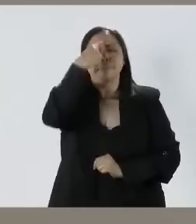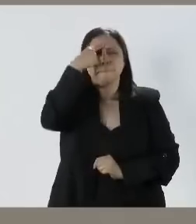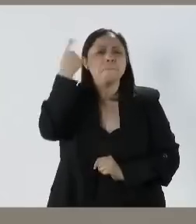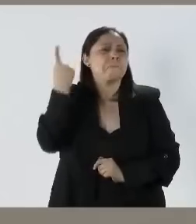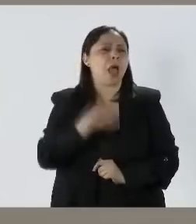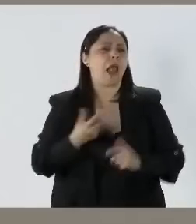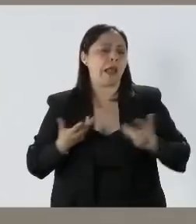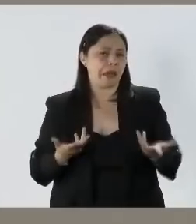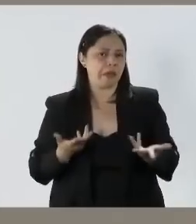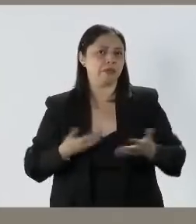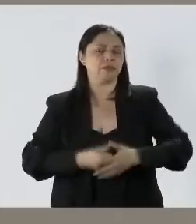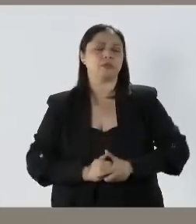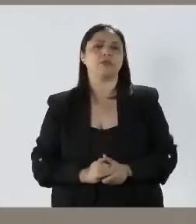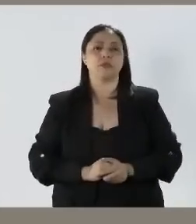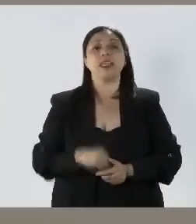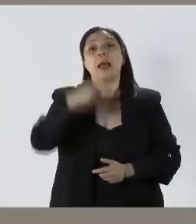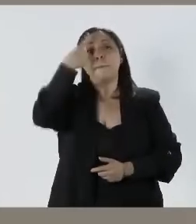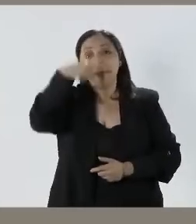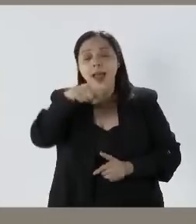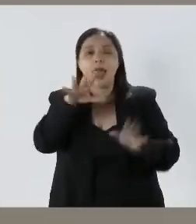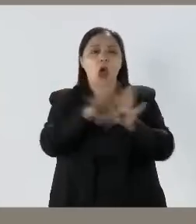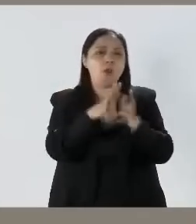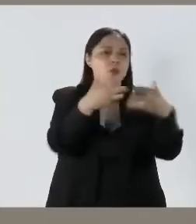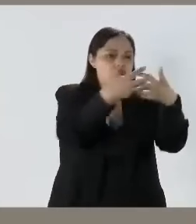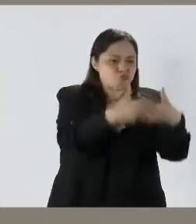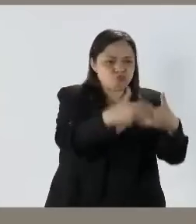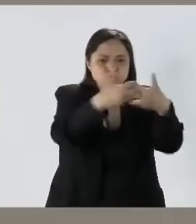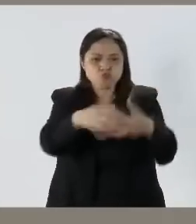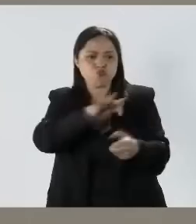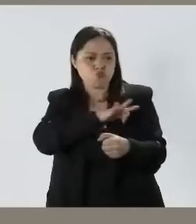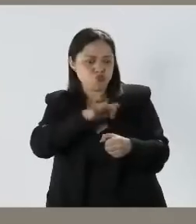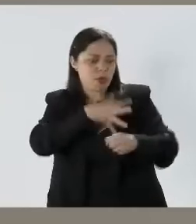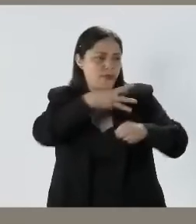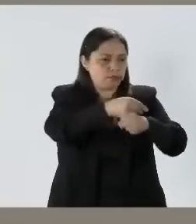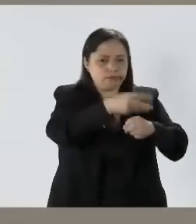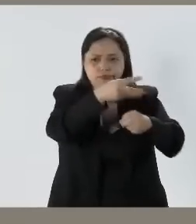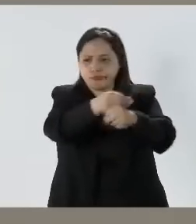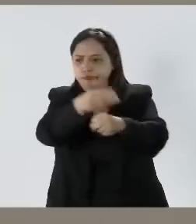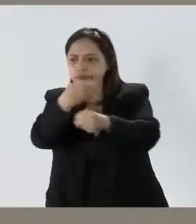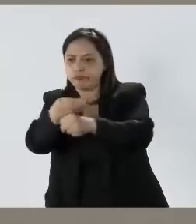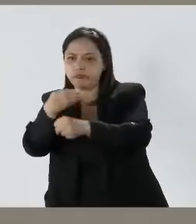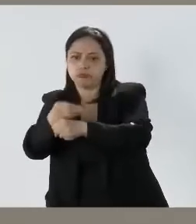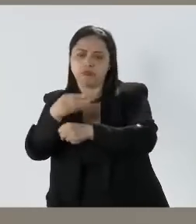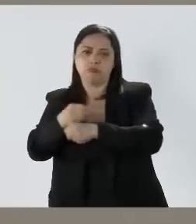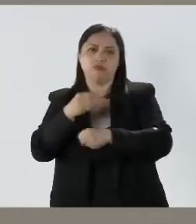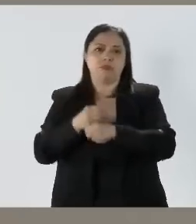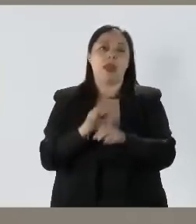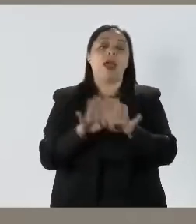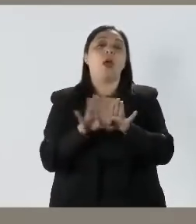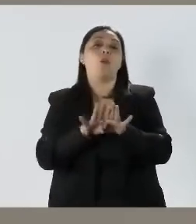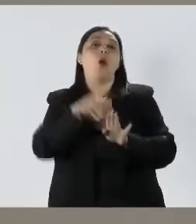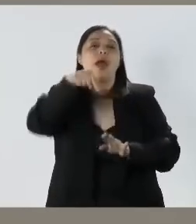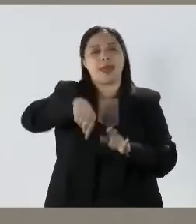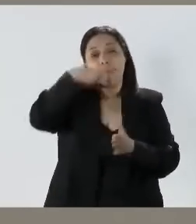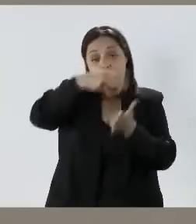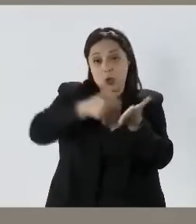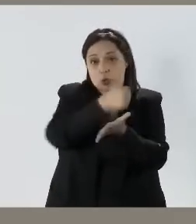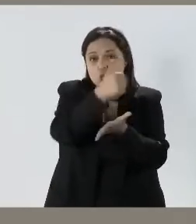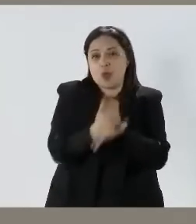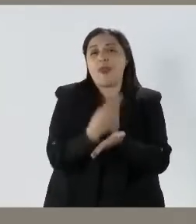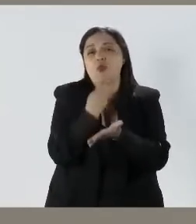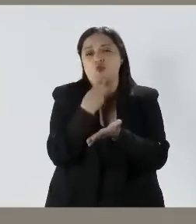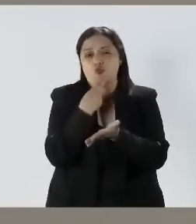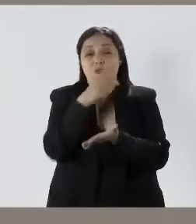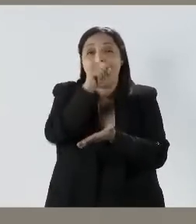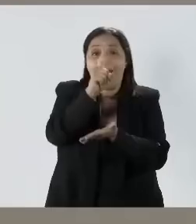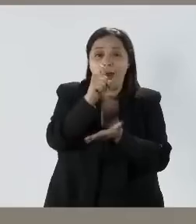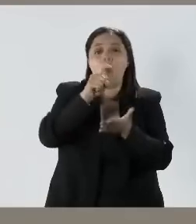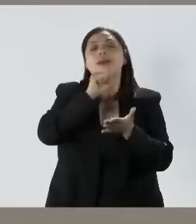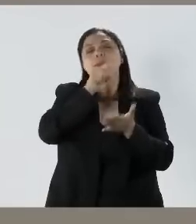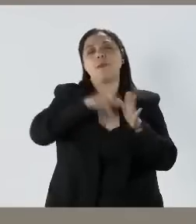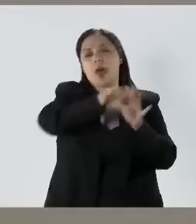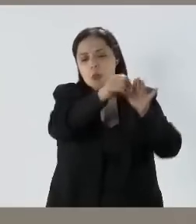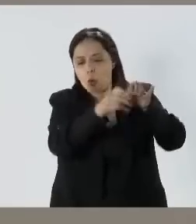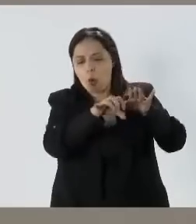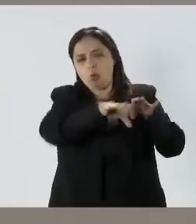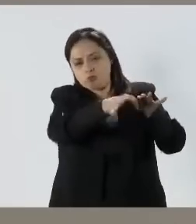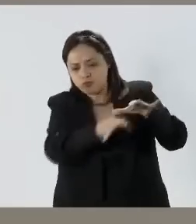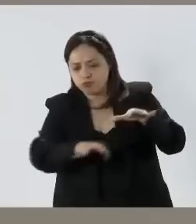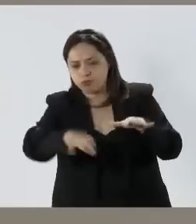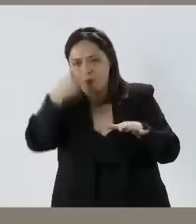operación y rehabilitación de lo que requiera el agua y el drenaje en la ciudad bueno pasamos